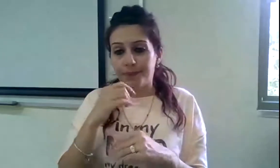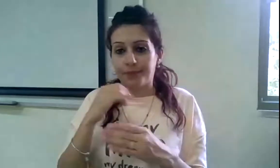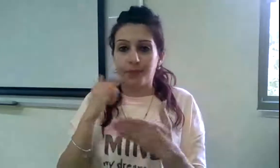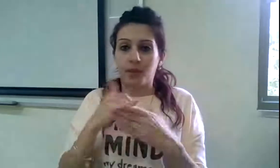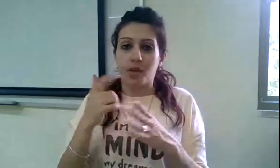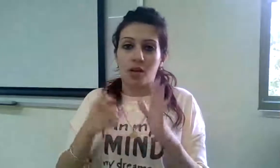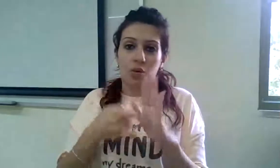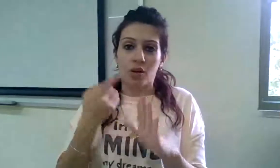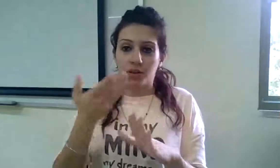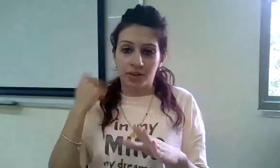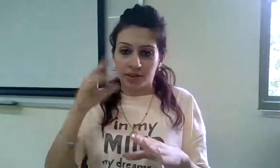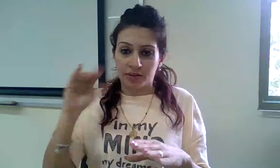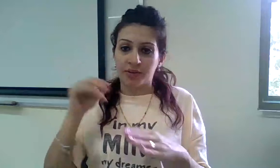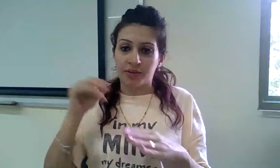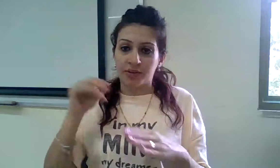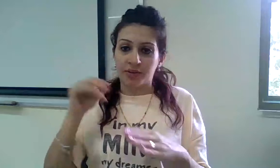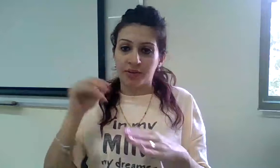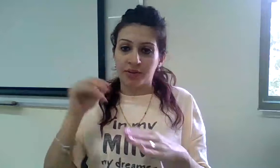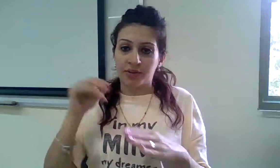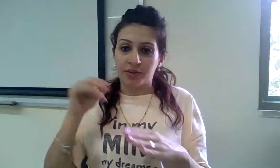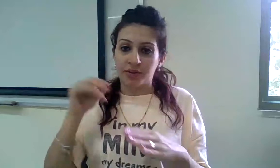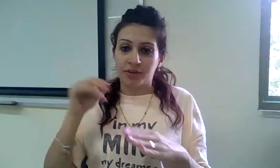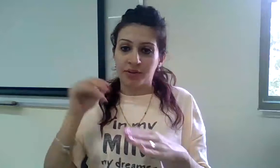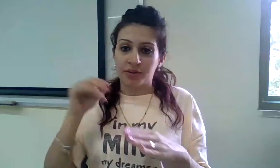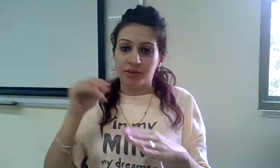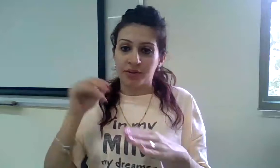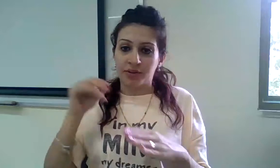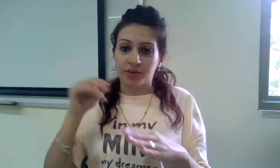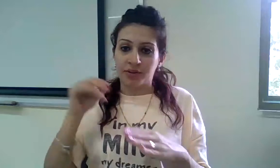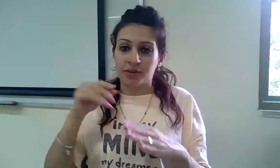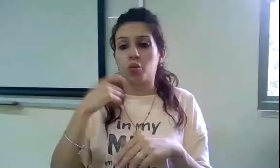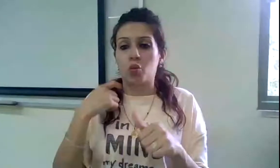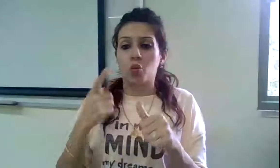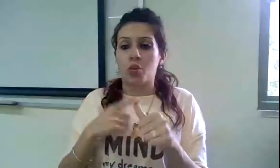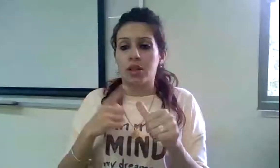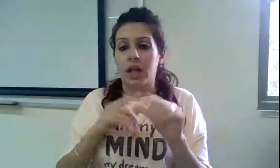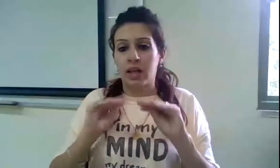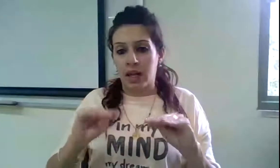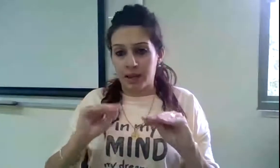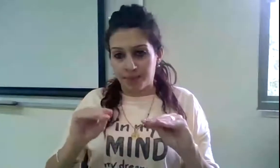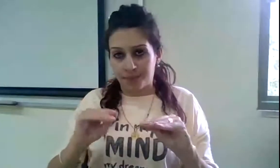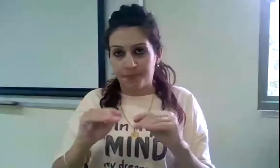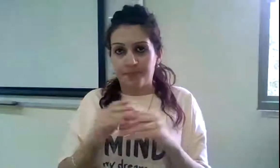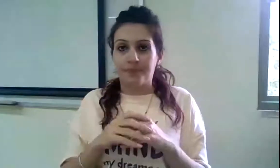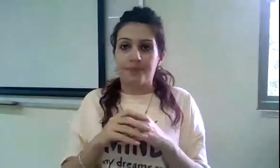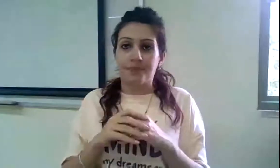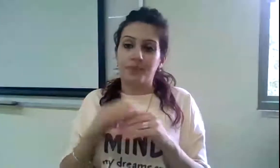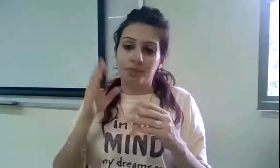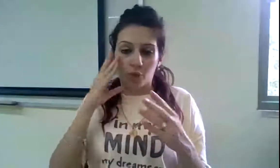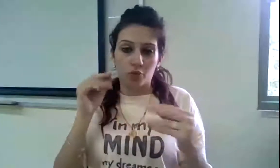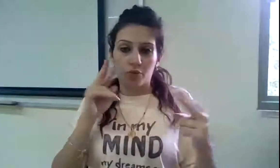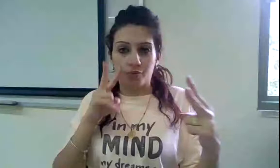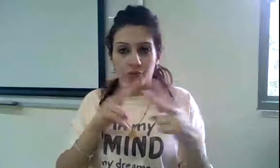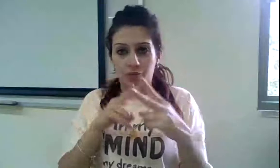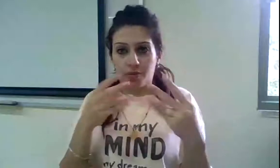وزارة التربية والتعليم في هذه المؤتمرات الافتراضية شكرا جزيلا لوجودك معنا مرة أخرى دكتور موسى